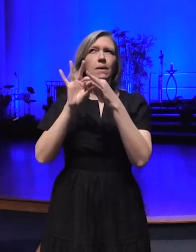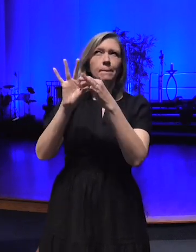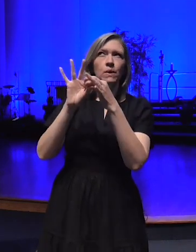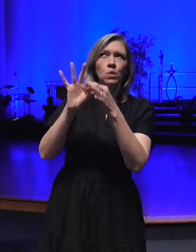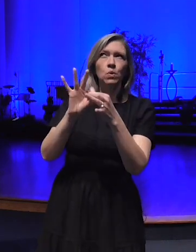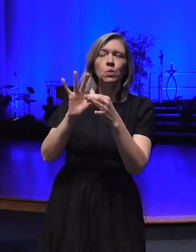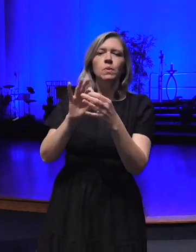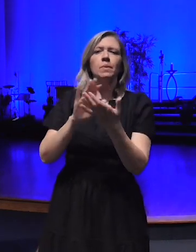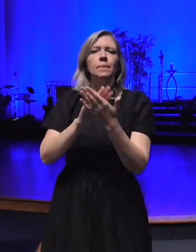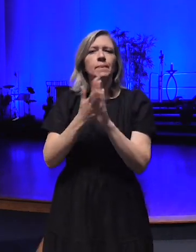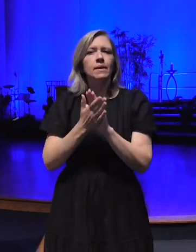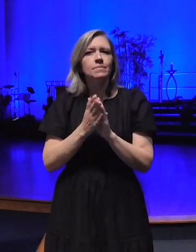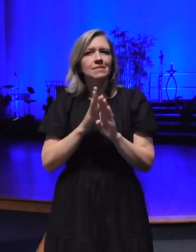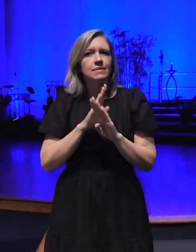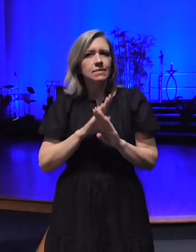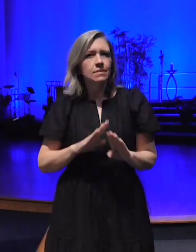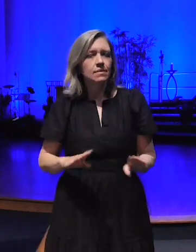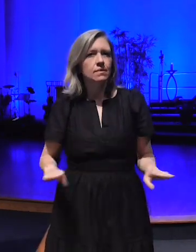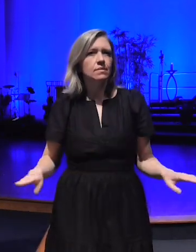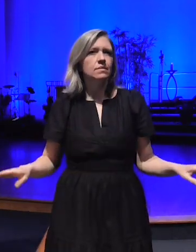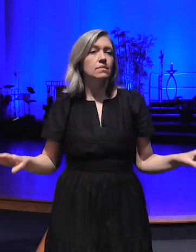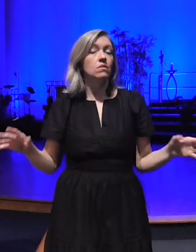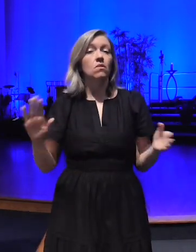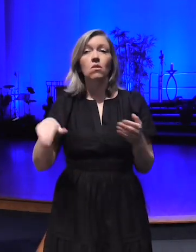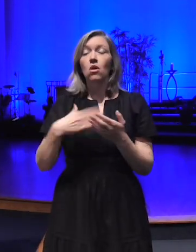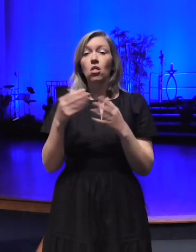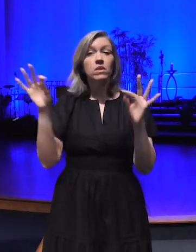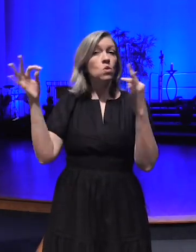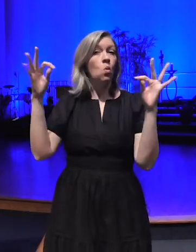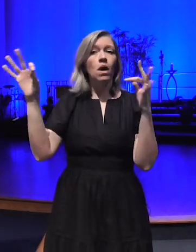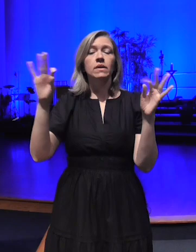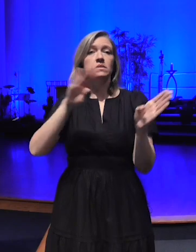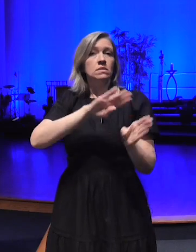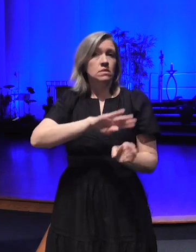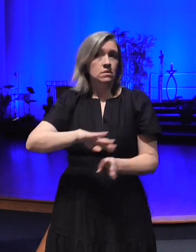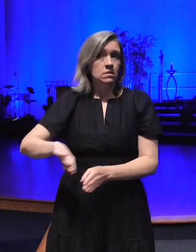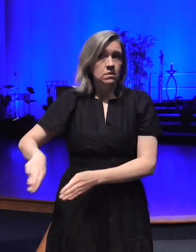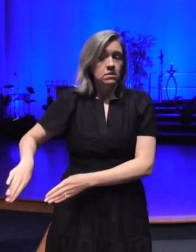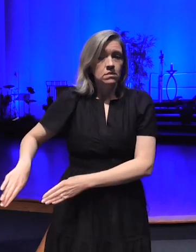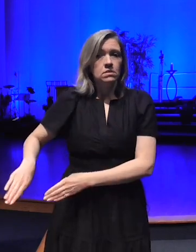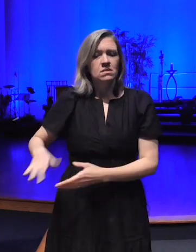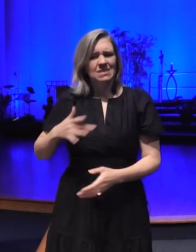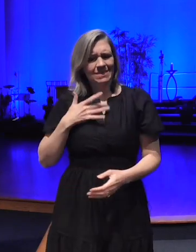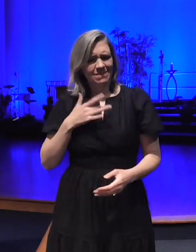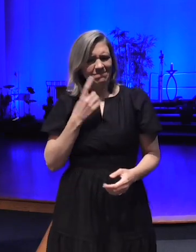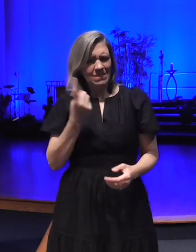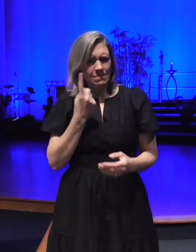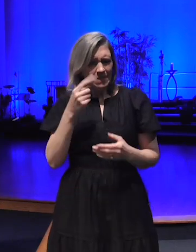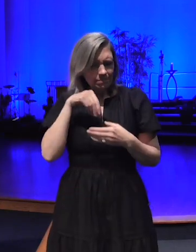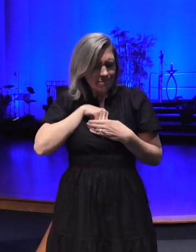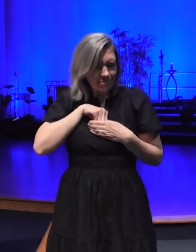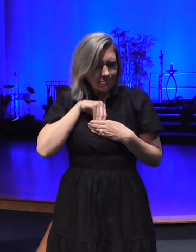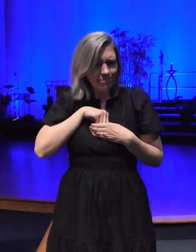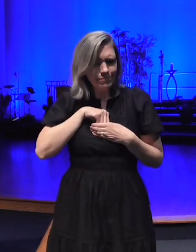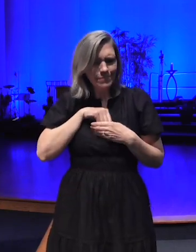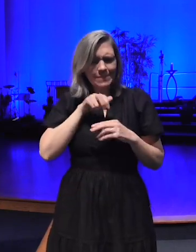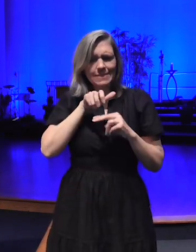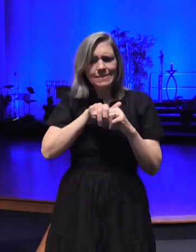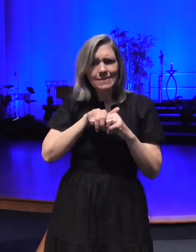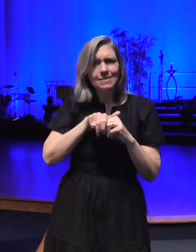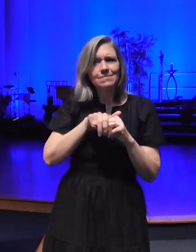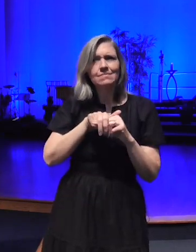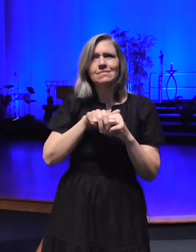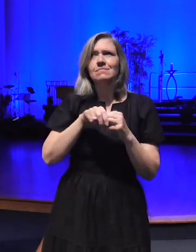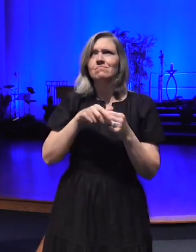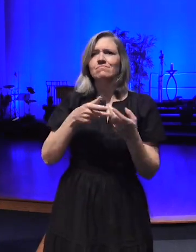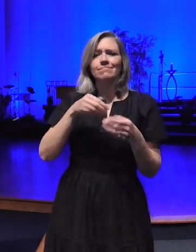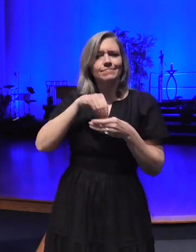todo el ruido y sentimos algo profundo dentro de nosotros y nos sentamos a los pies del maestro dentro de nosotros